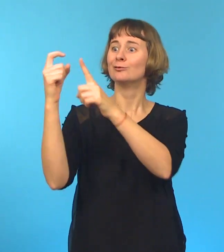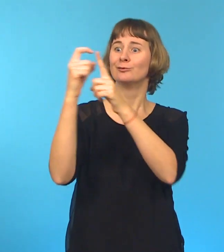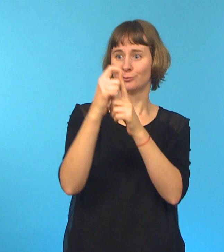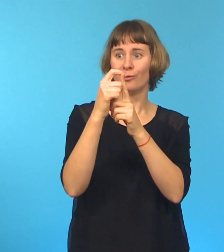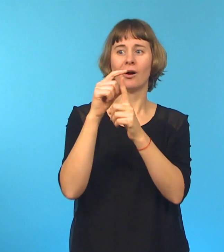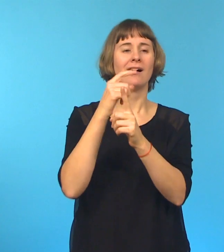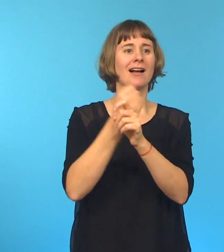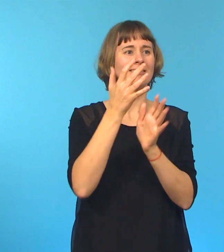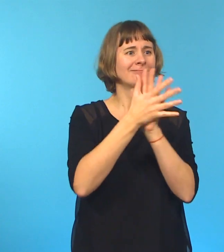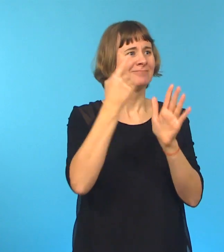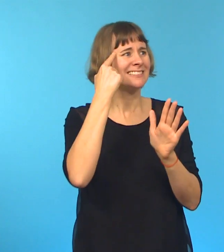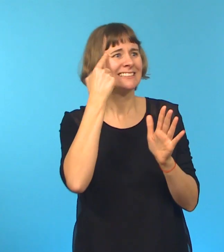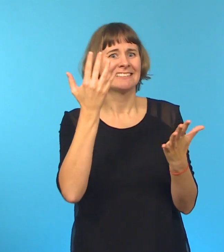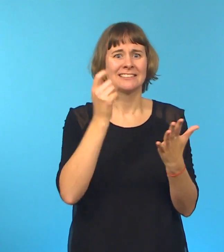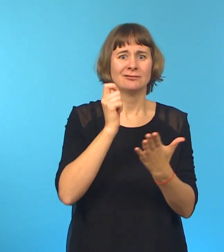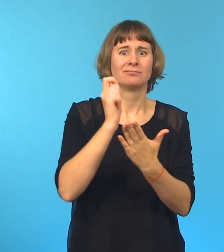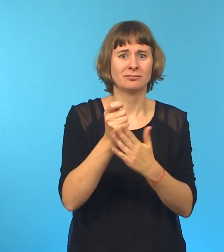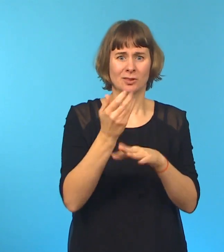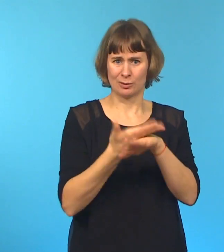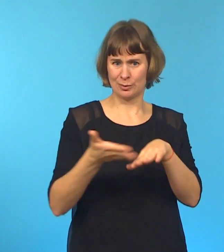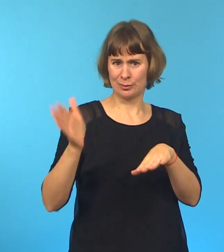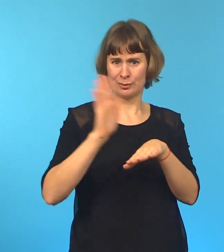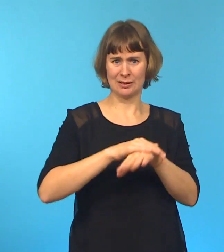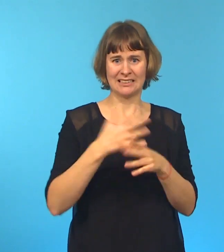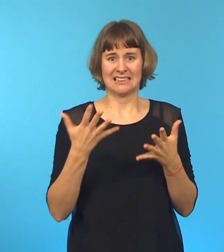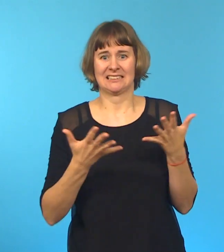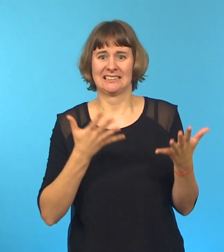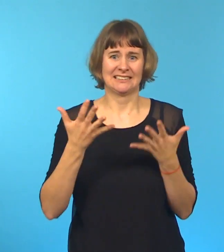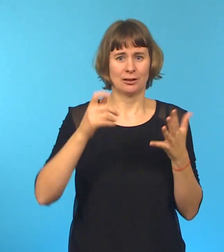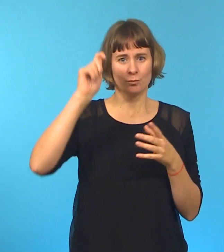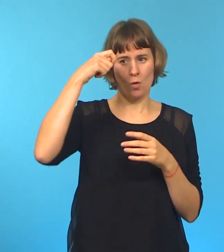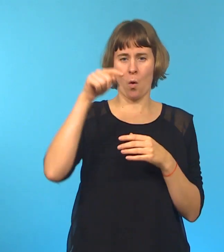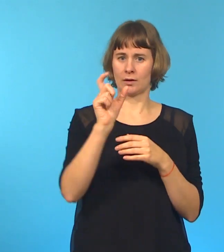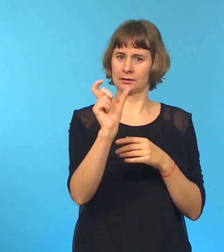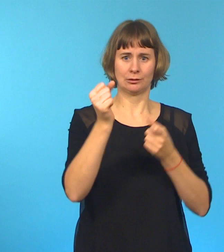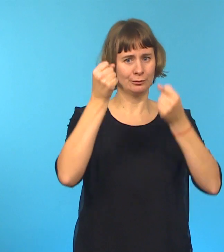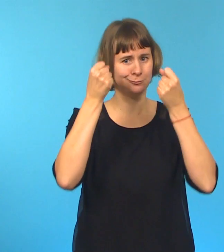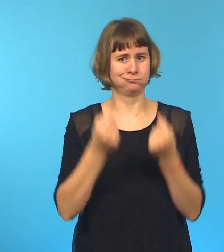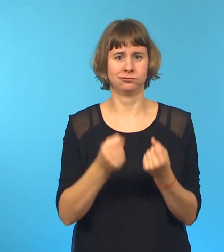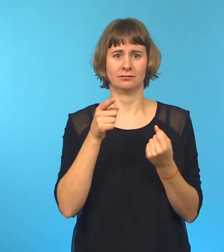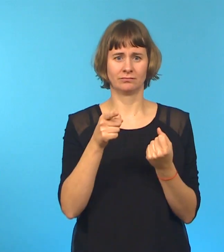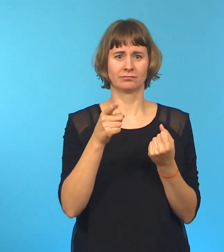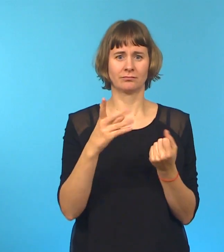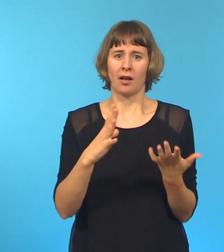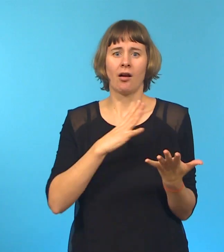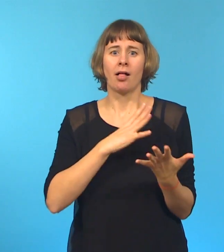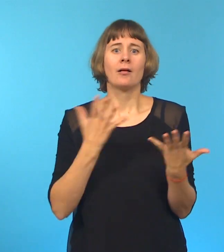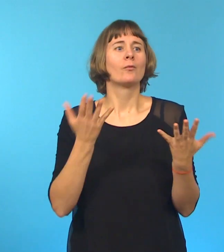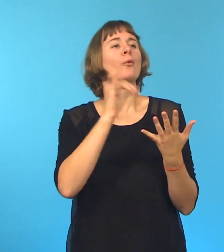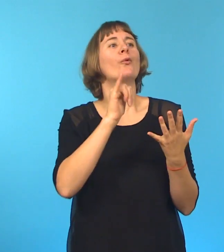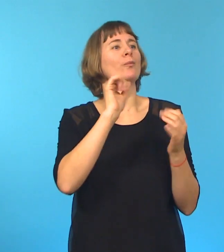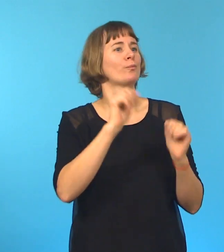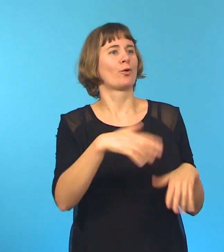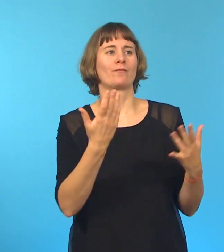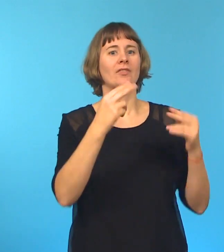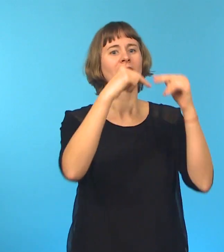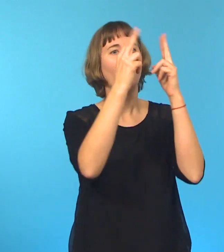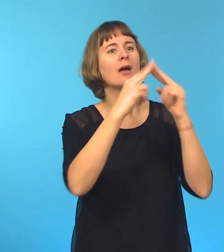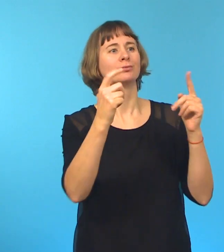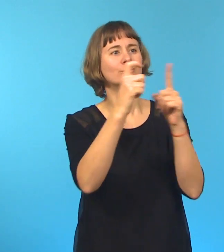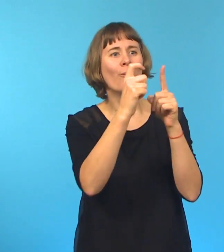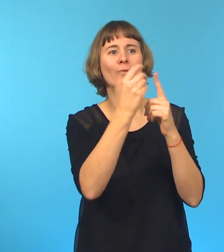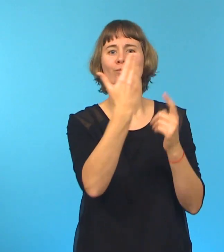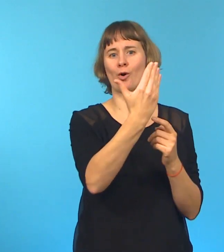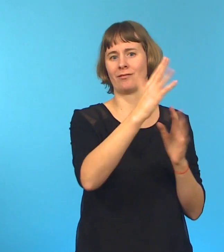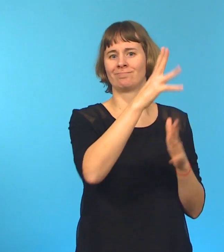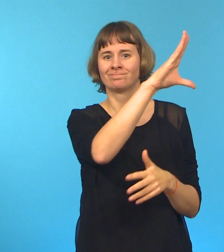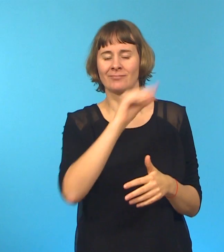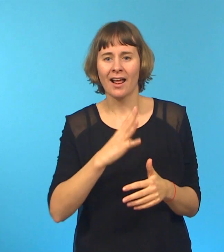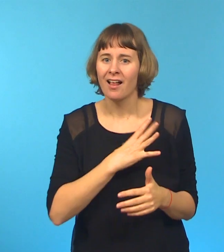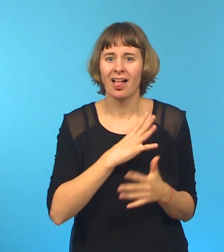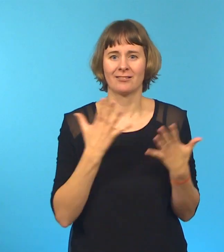susidūrę su mokslinio gesto trūkumu, negali tiesiog pasiskolinti tarptautinio žodžio.